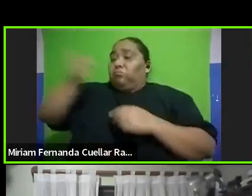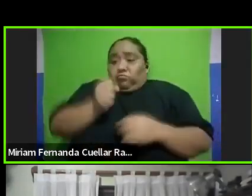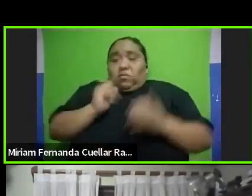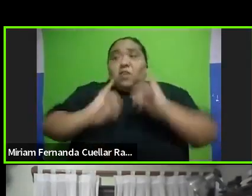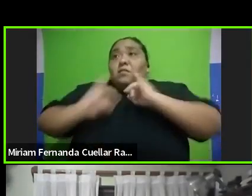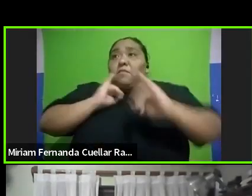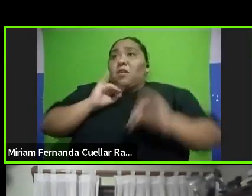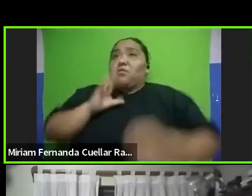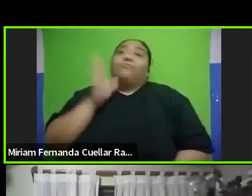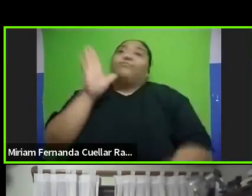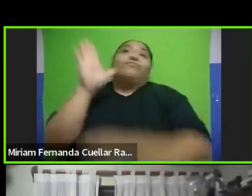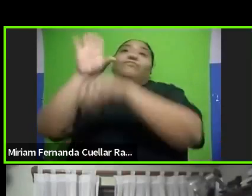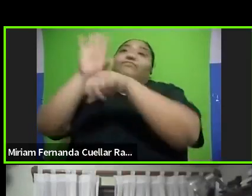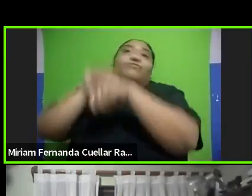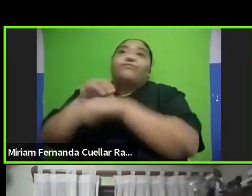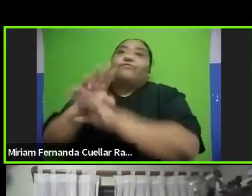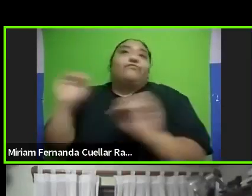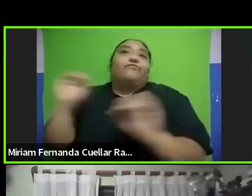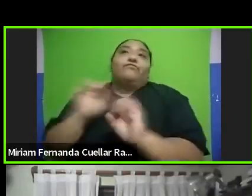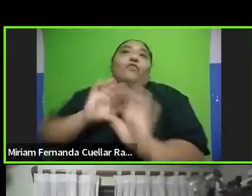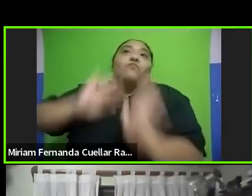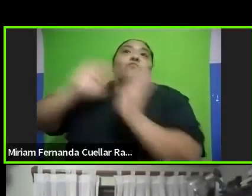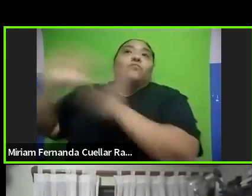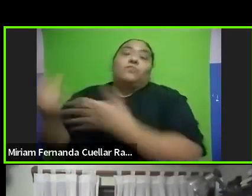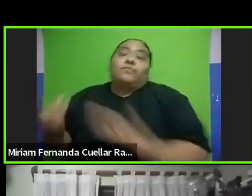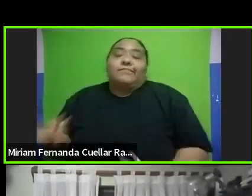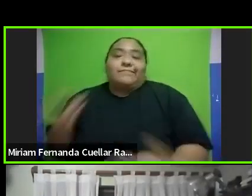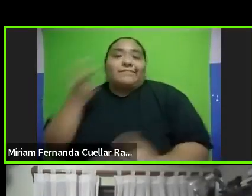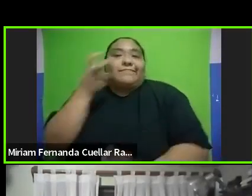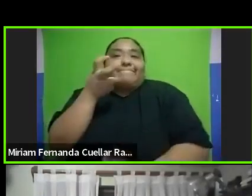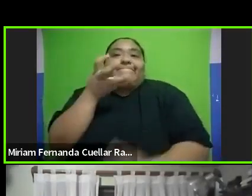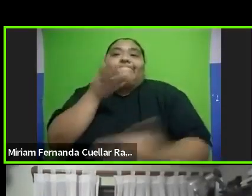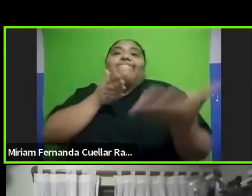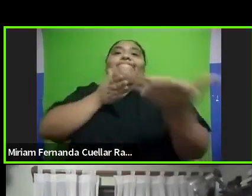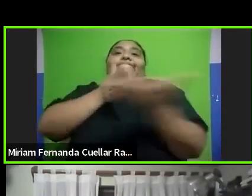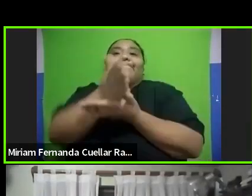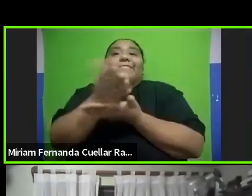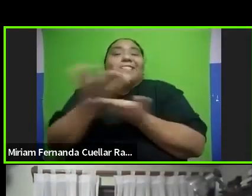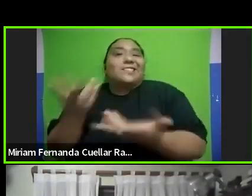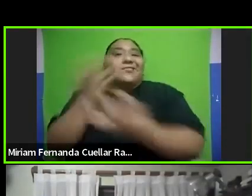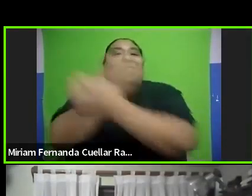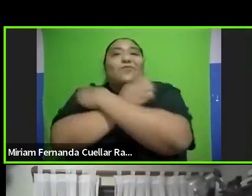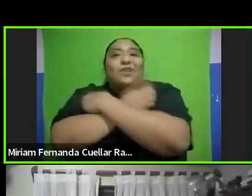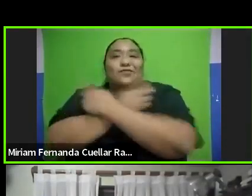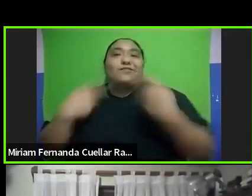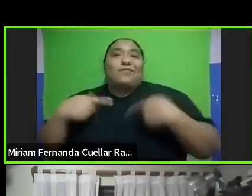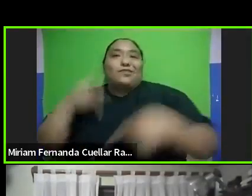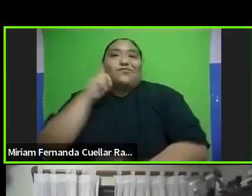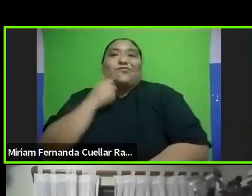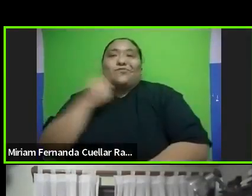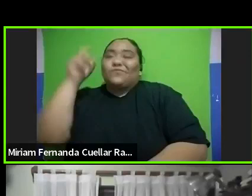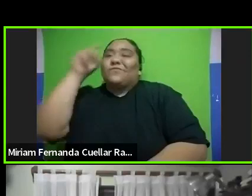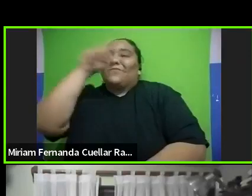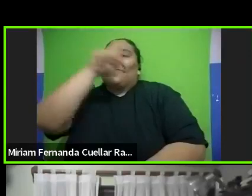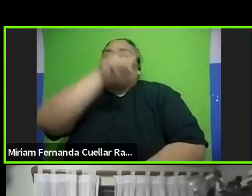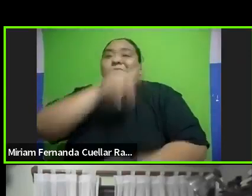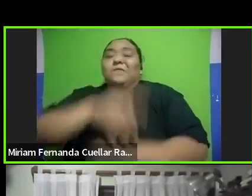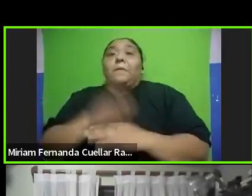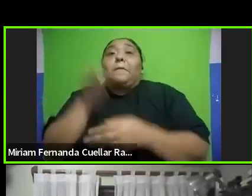andaluzas del mismo maestro , no permite , no permite que pase el no permite que pase el intérprete en en entonces, es muy difícil que accedan al la educación, se